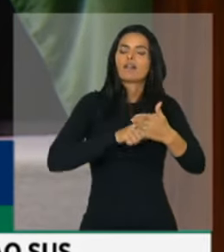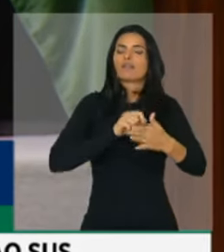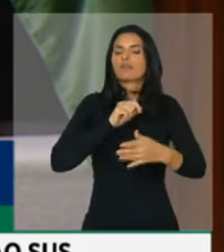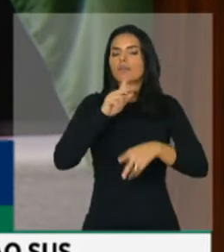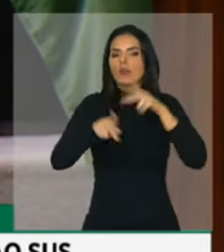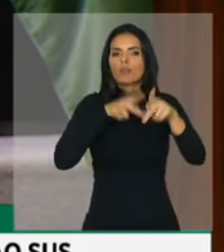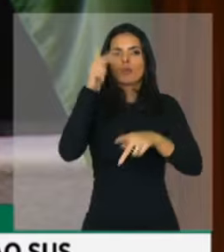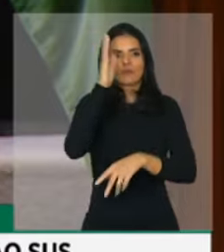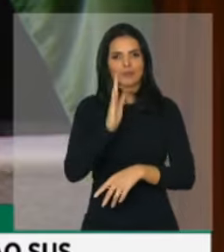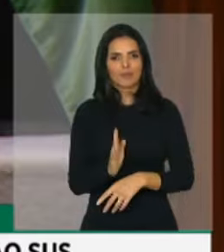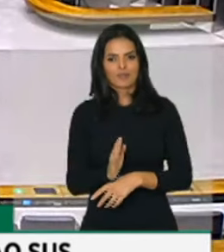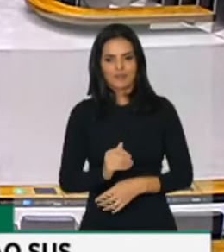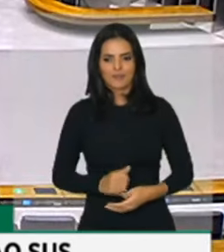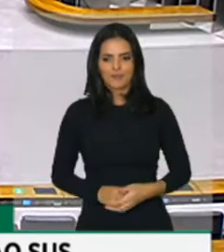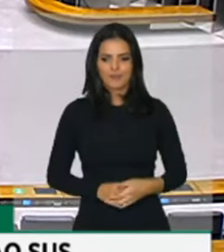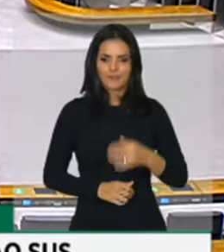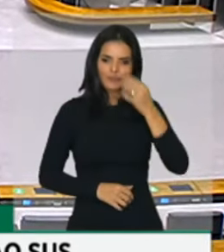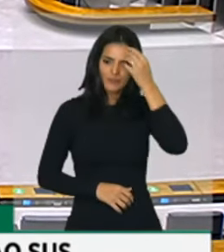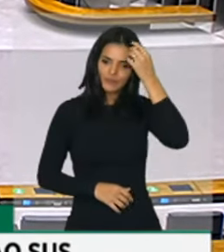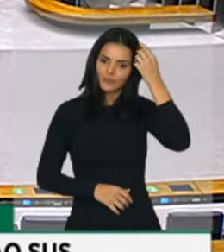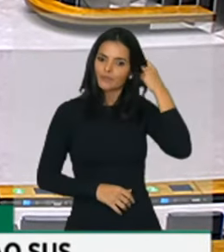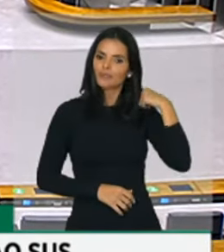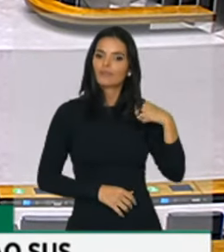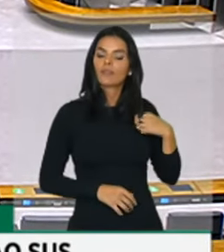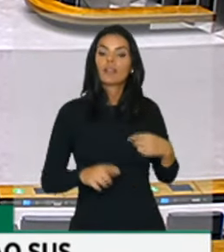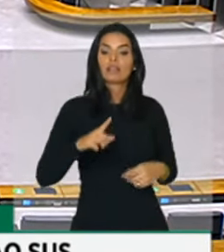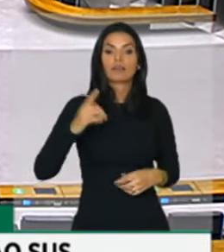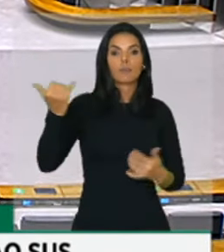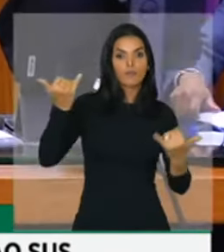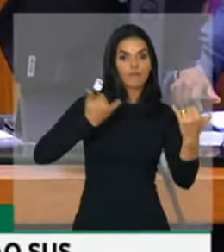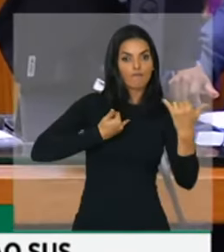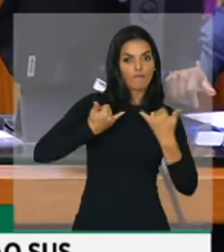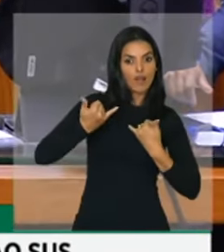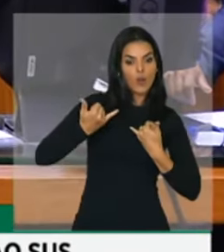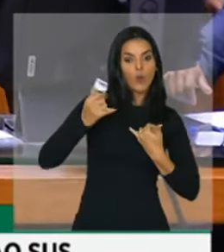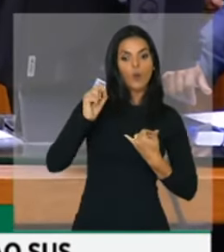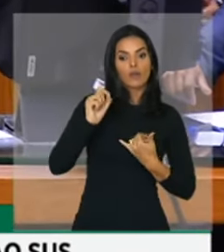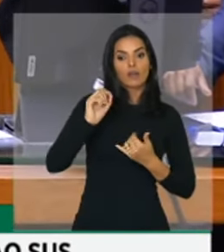AQUI A INFORMAÇÃO QUE O PARTIDO NOVO CONCORDA COM O ACORDO E RETIRA O DESTAQUE. O